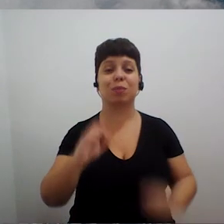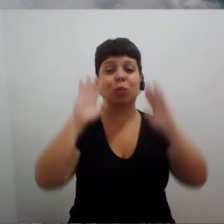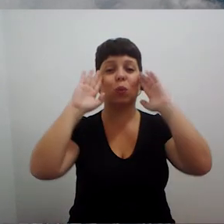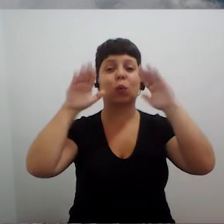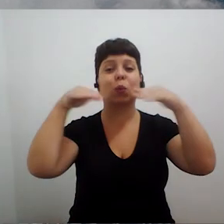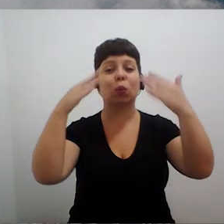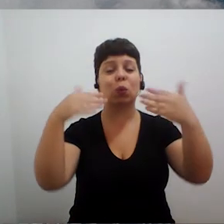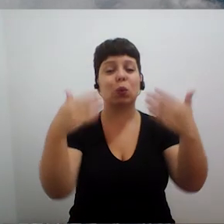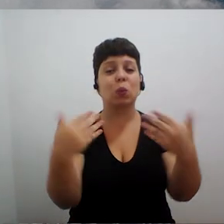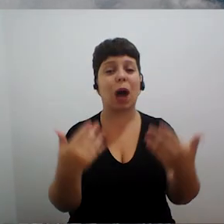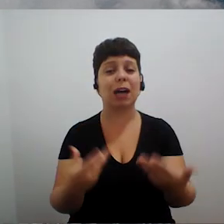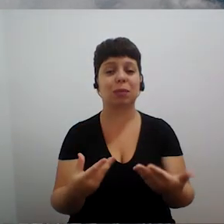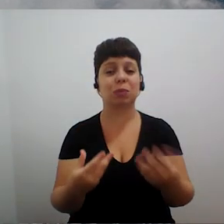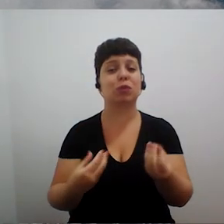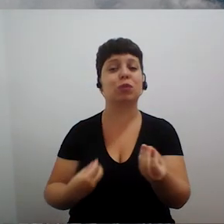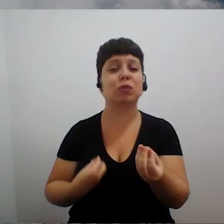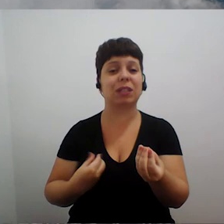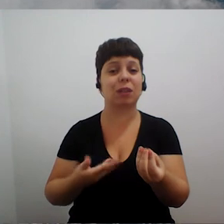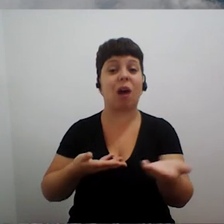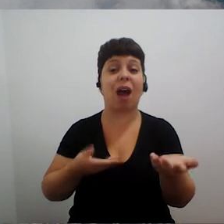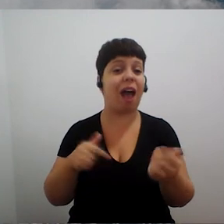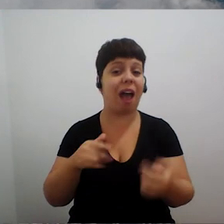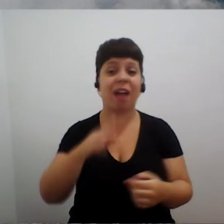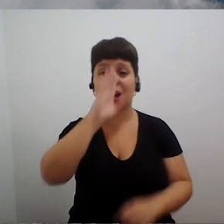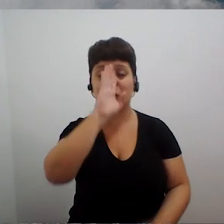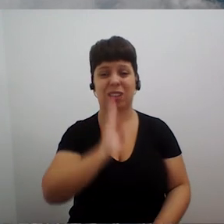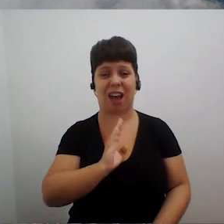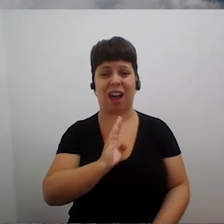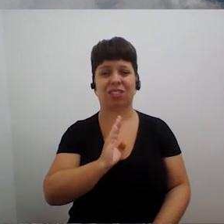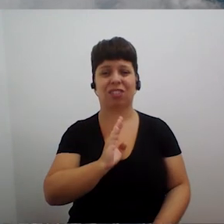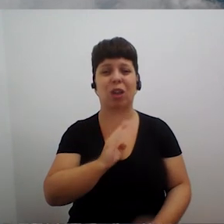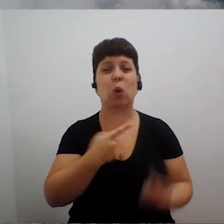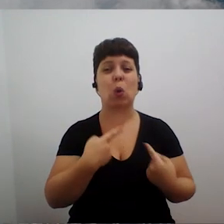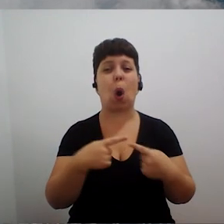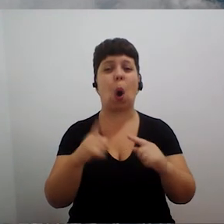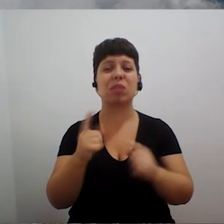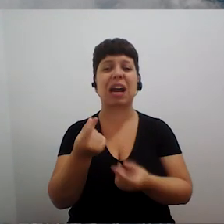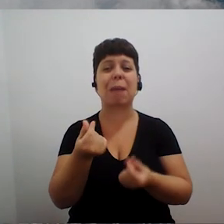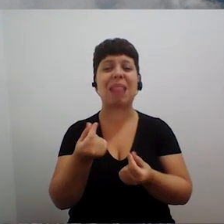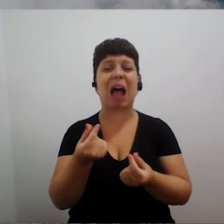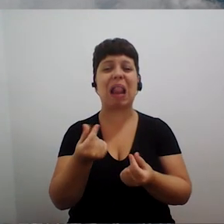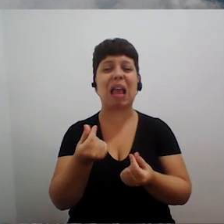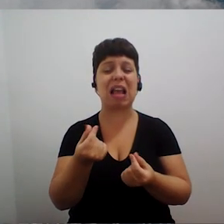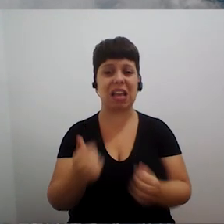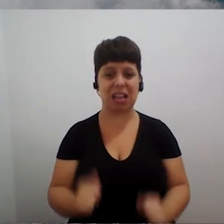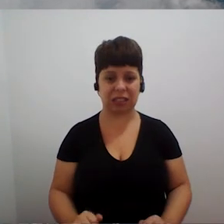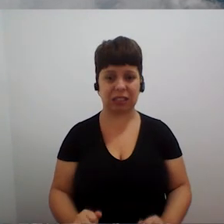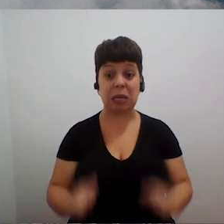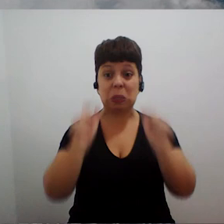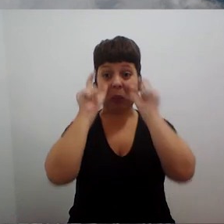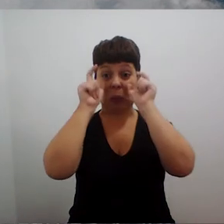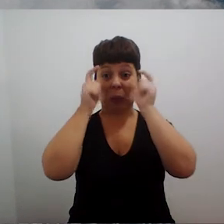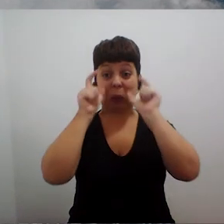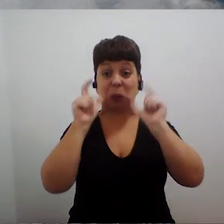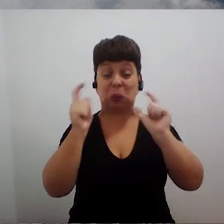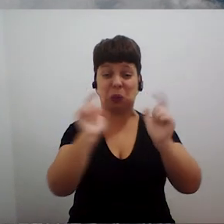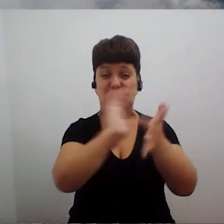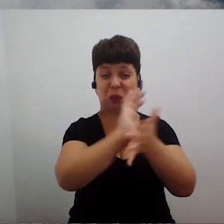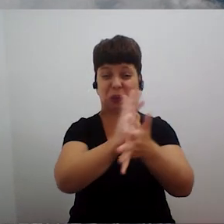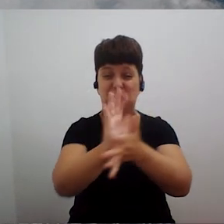então relações de gratuidade né, combatendo a lógica capitalista, superando ambição distribuidora